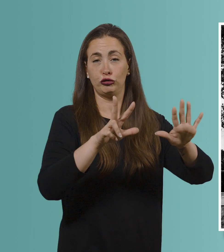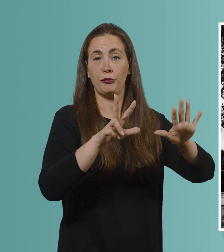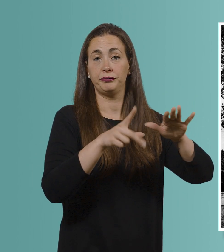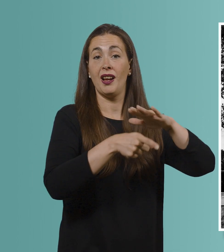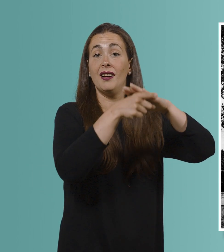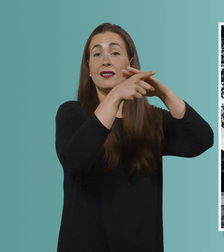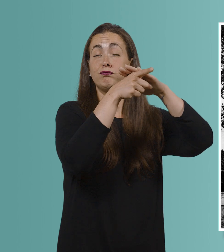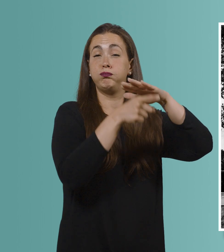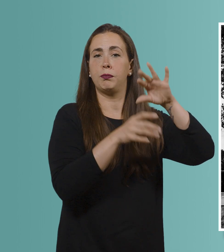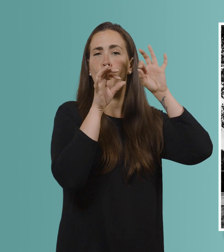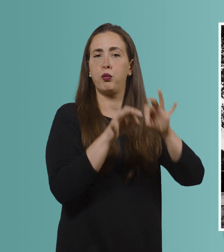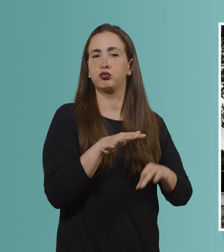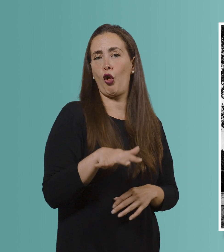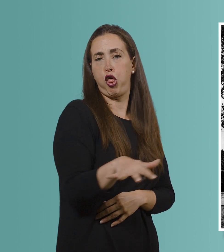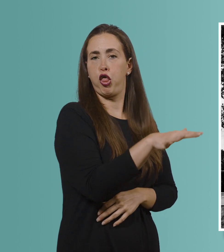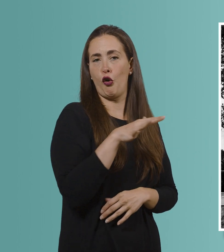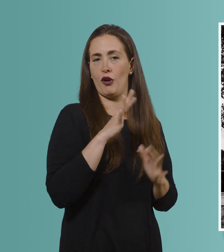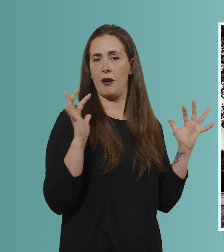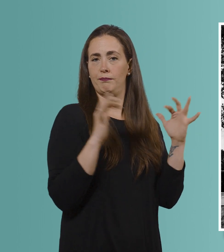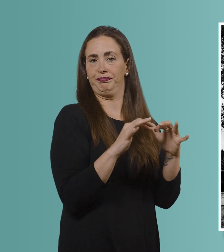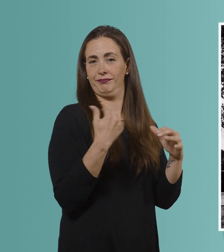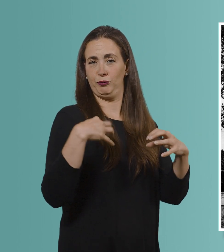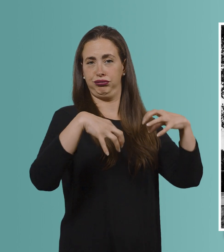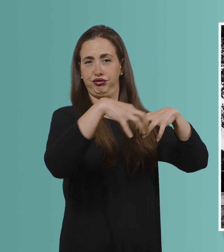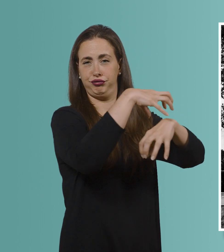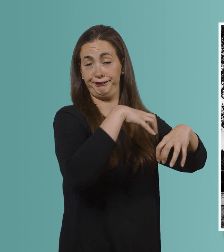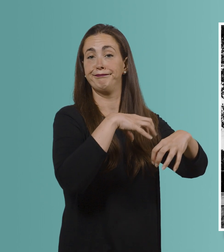va impactar a la zona de concentració d’aquestes instal·lacions, situades entre